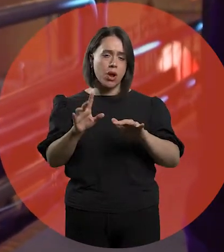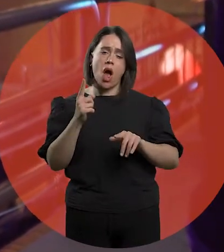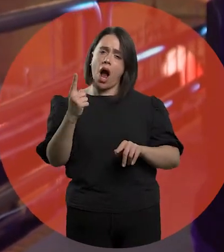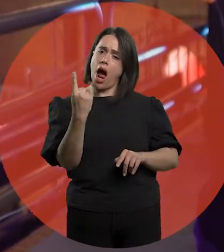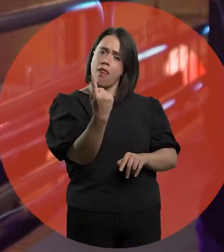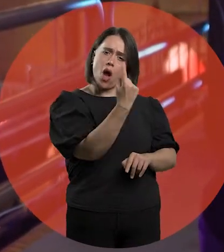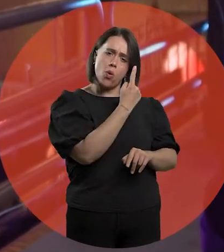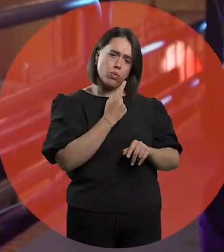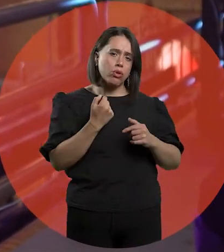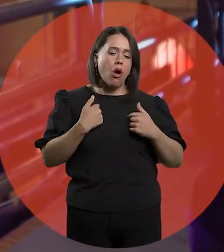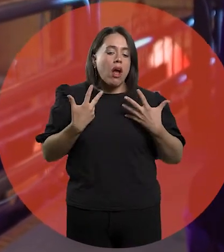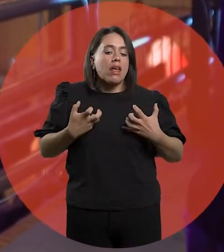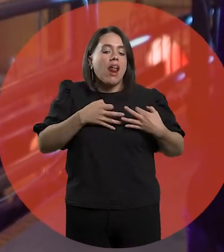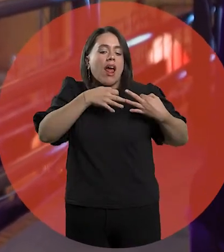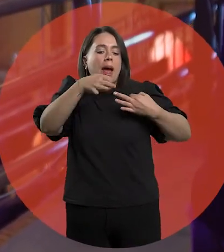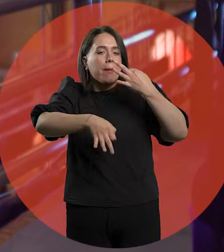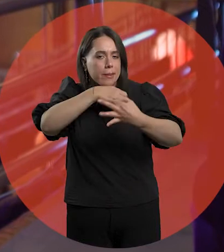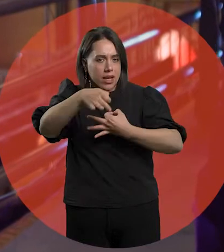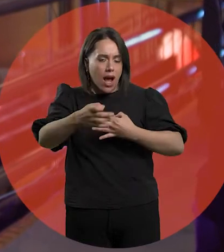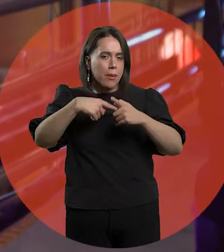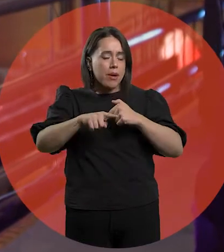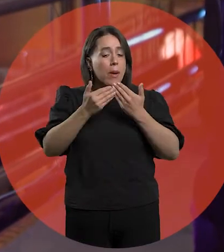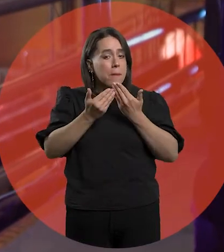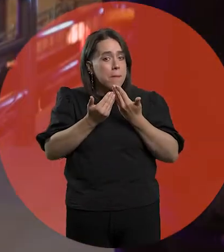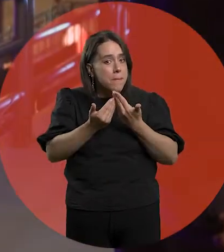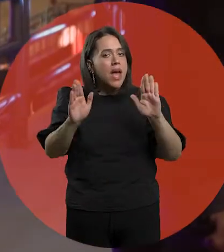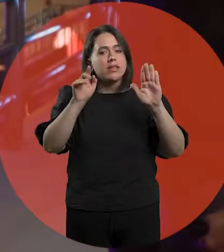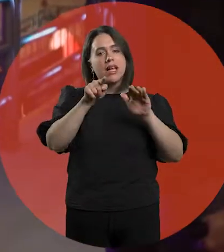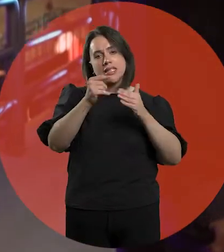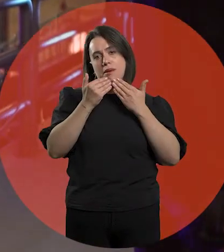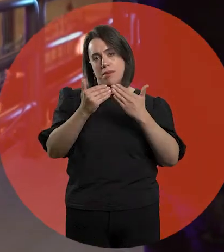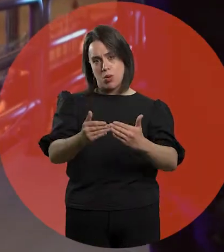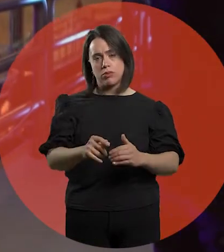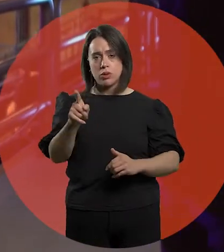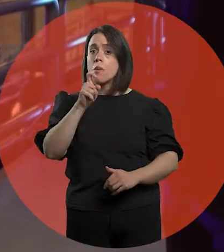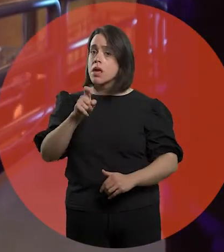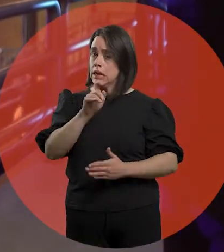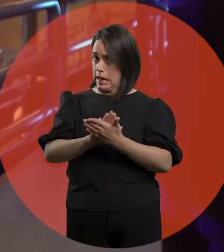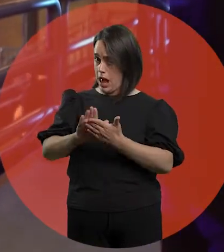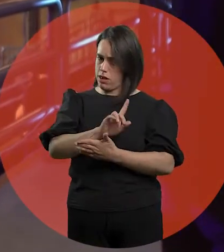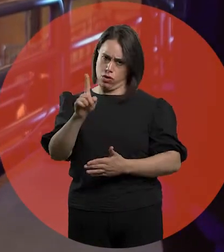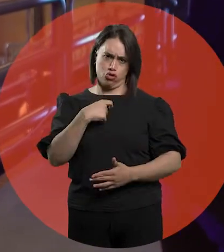Cada uno elige, pero es como nuestro puntapié. A partir de ahí vamos a conversar. No mientas. No. Yo no miento.